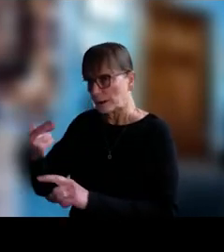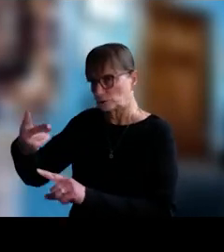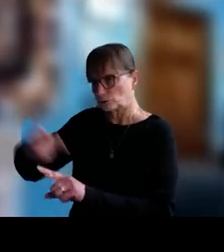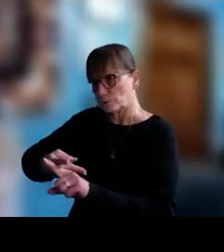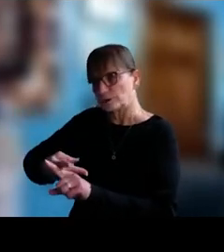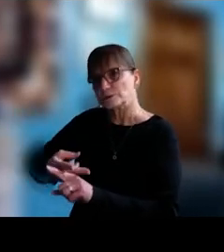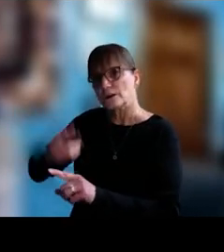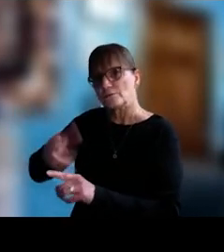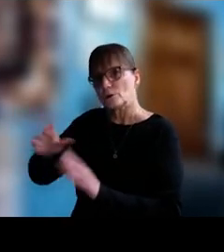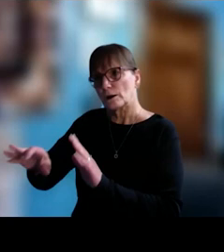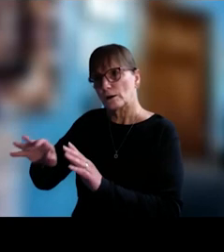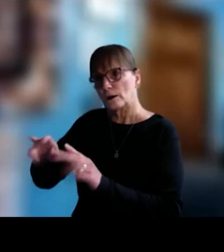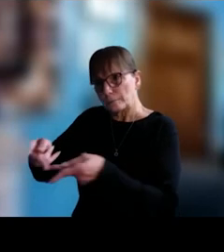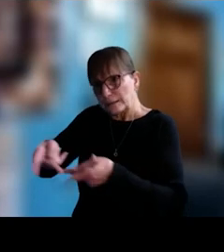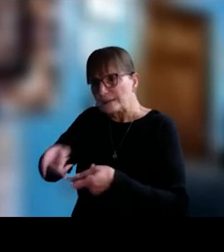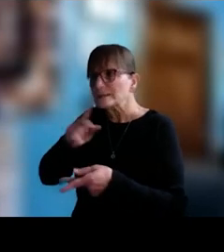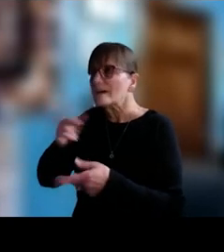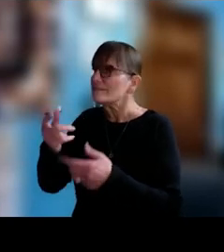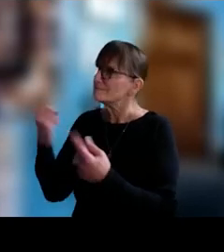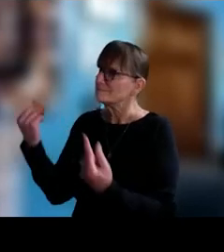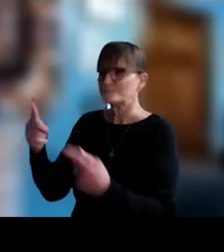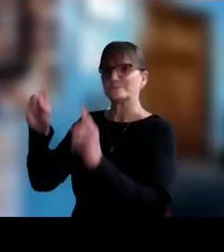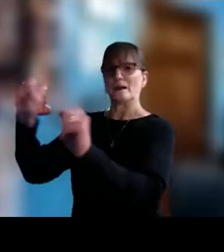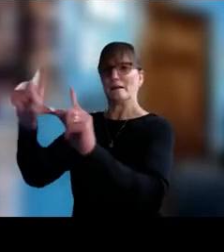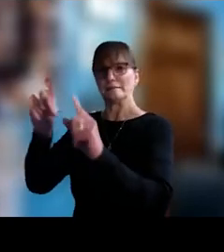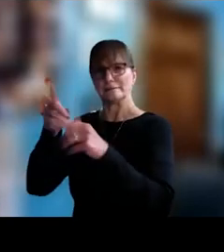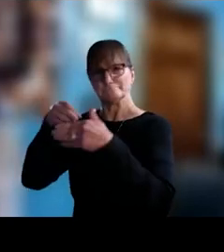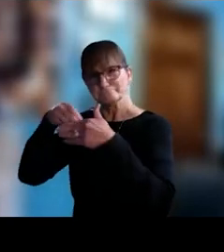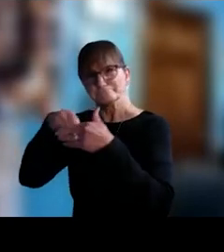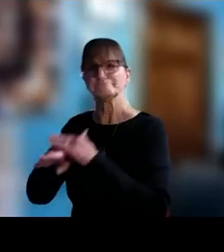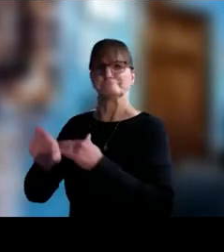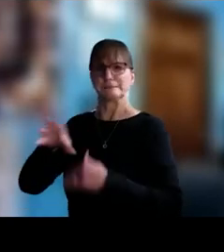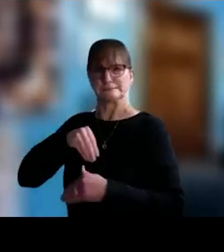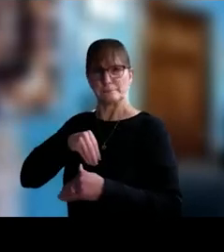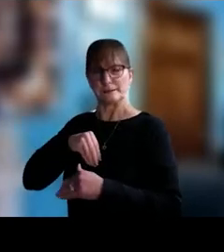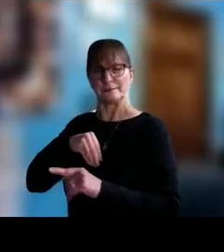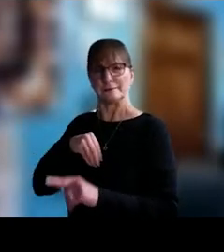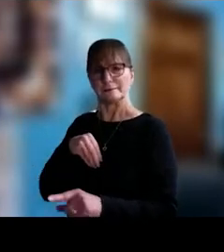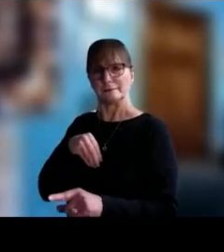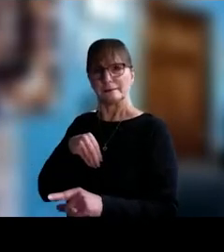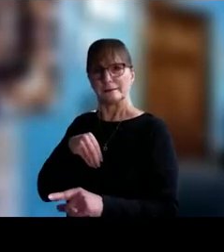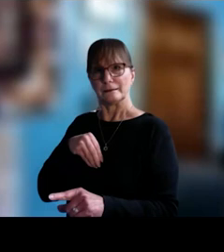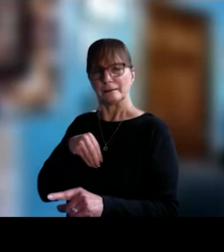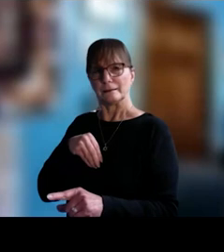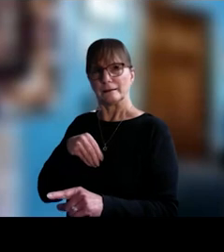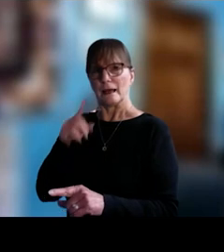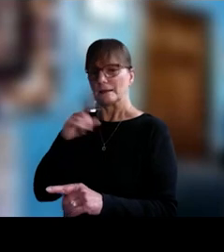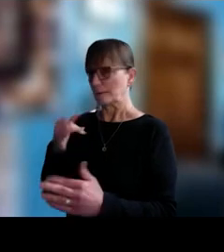finalmente conseguí un lugar y ahora mismo estoy esperando.